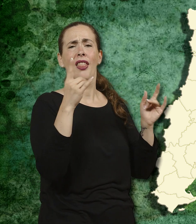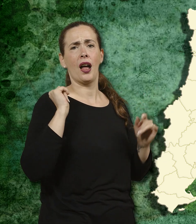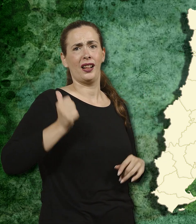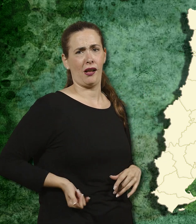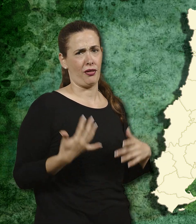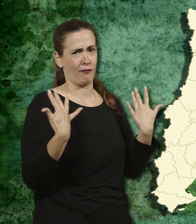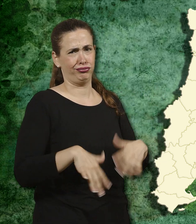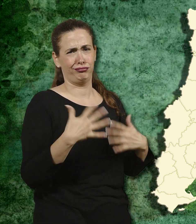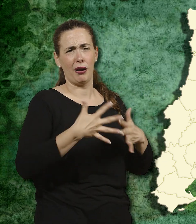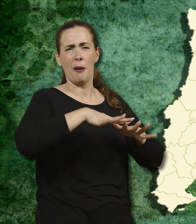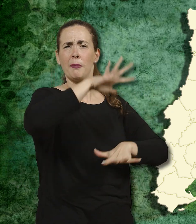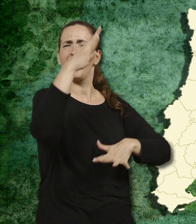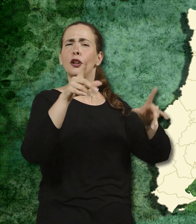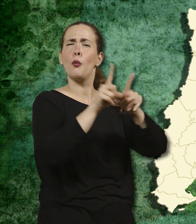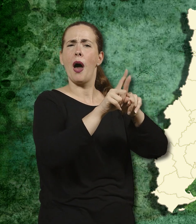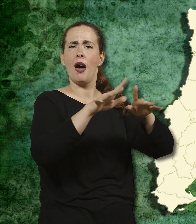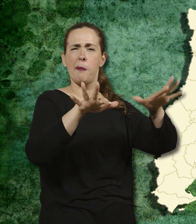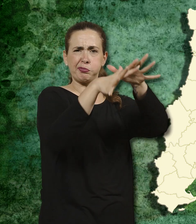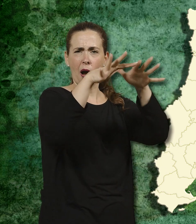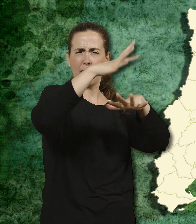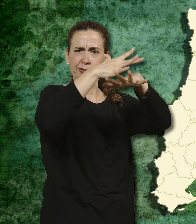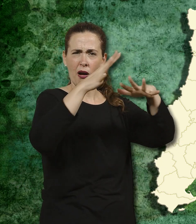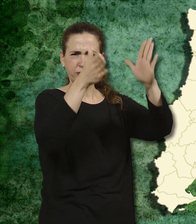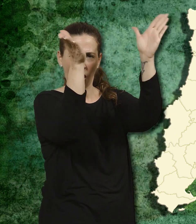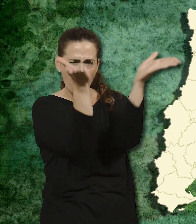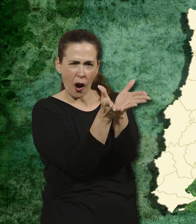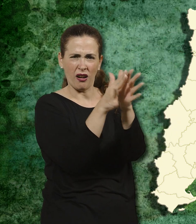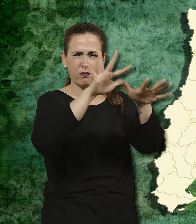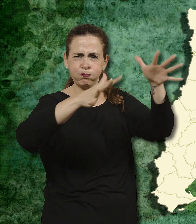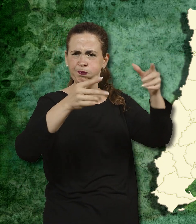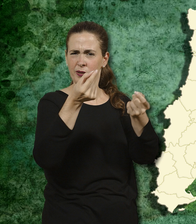A més de la riquesa natural, amb paisatge accidentat